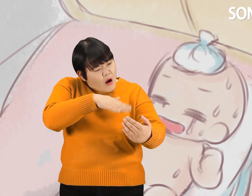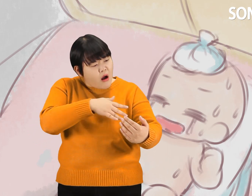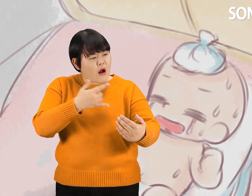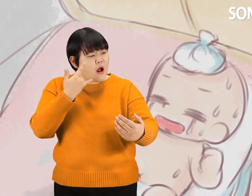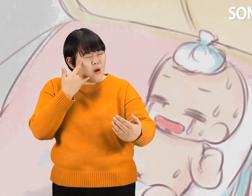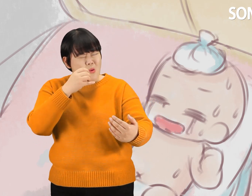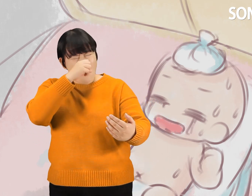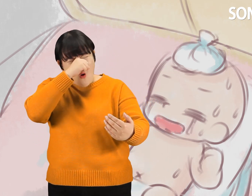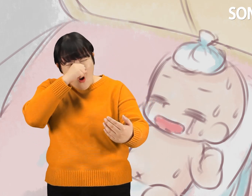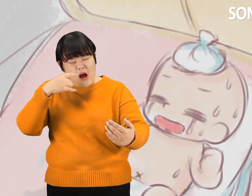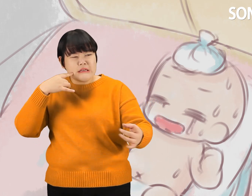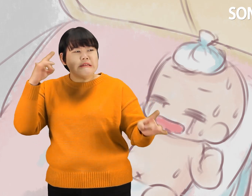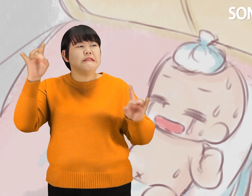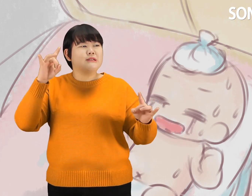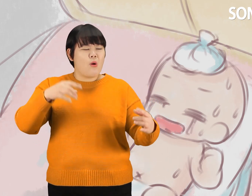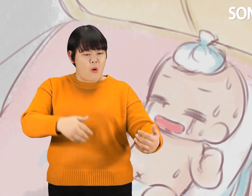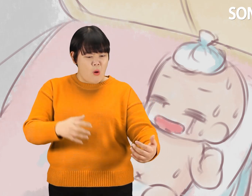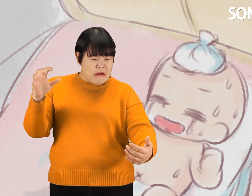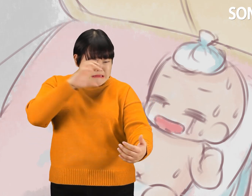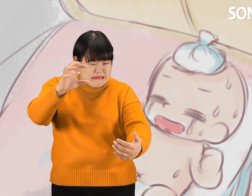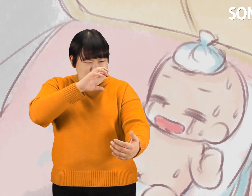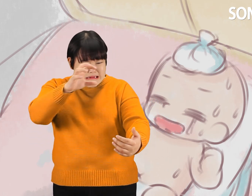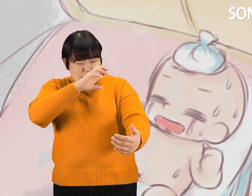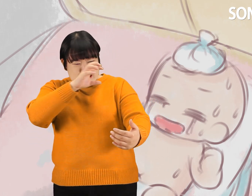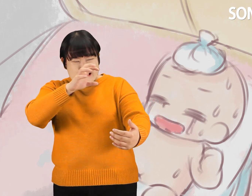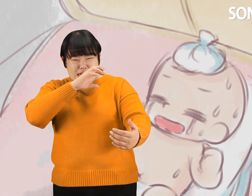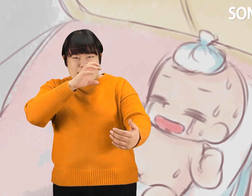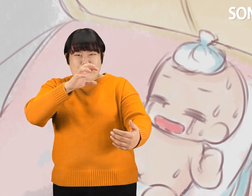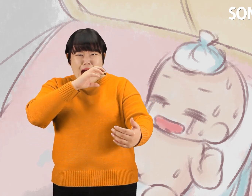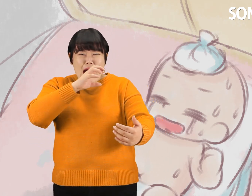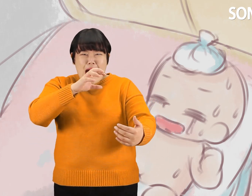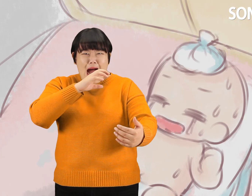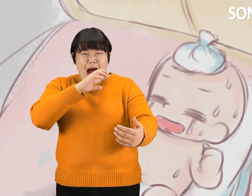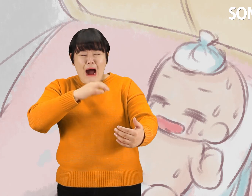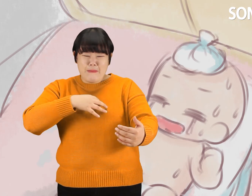"ヘレン、君の好きな人形だ。」